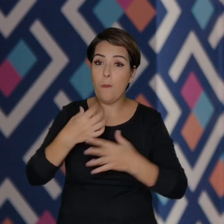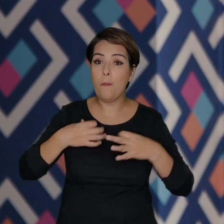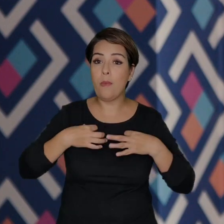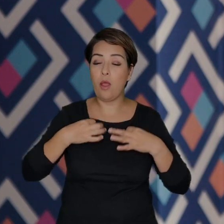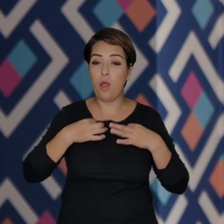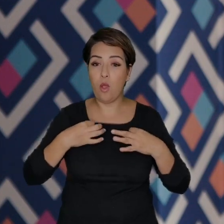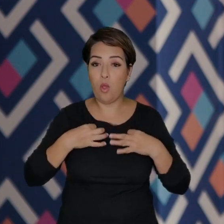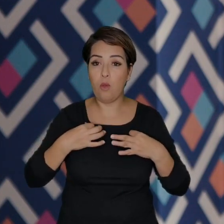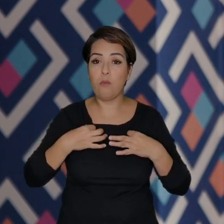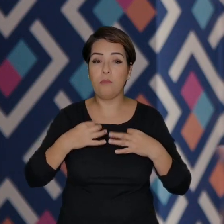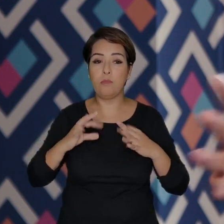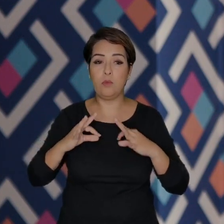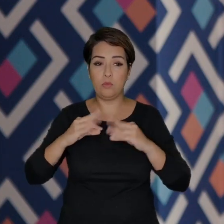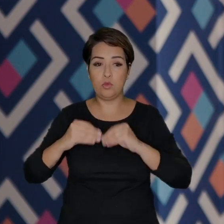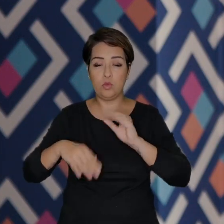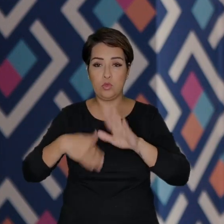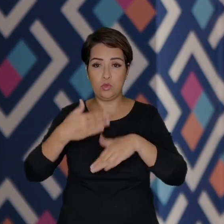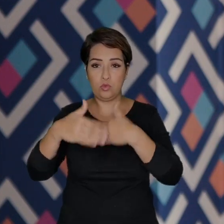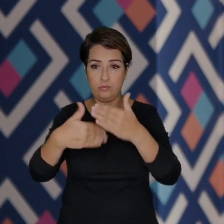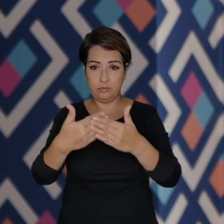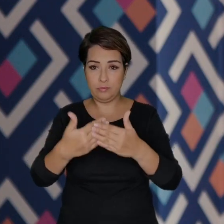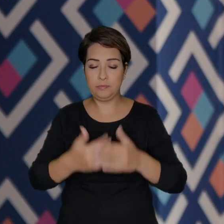passando por toda por toda a cadeia.